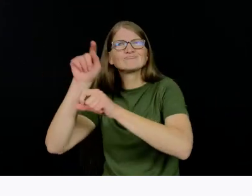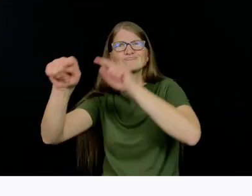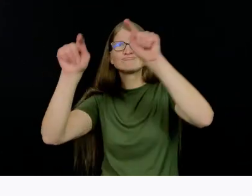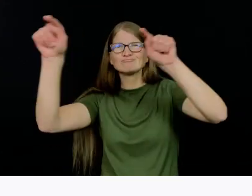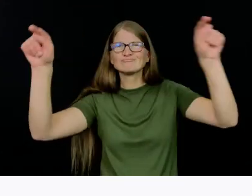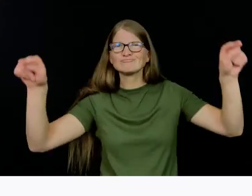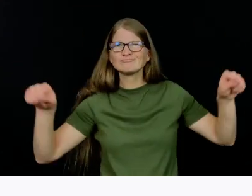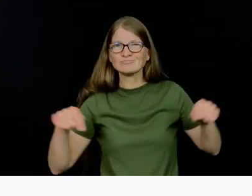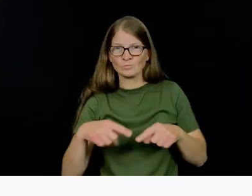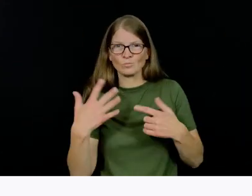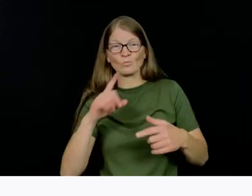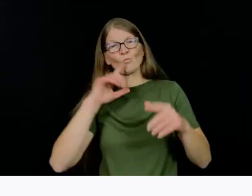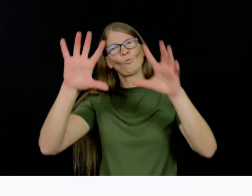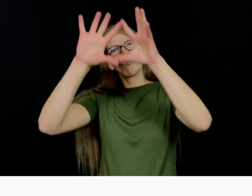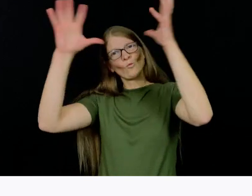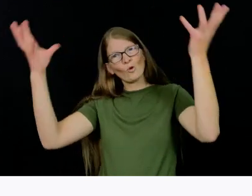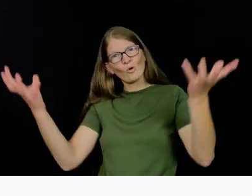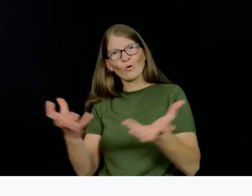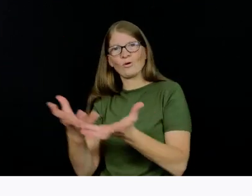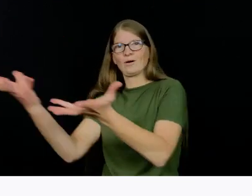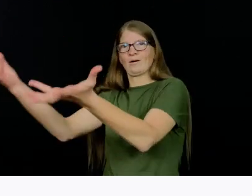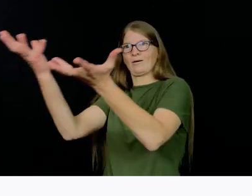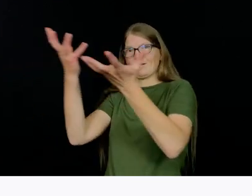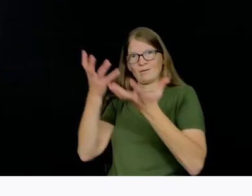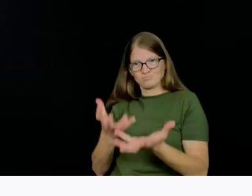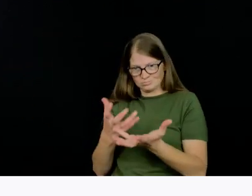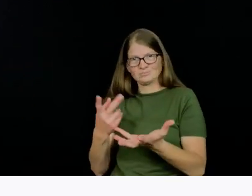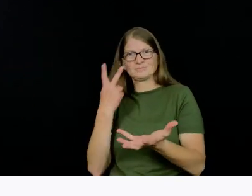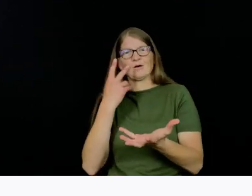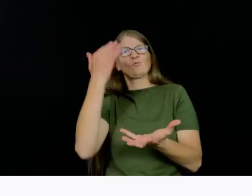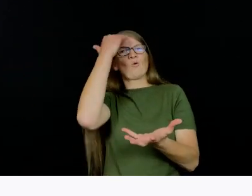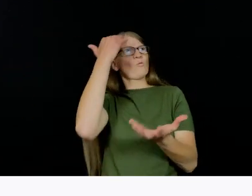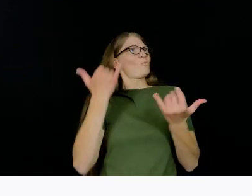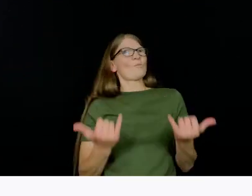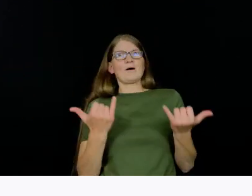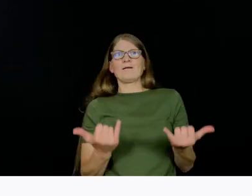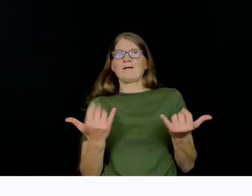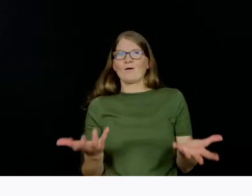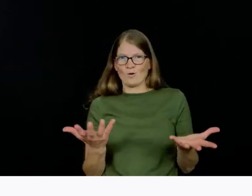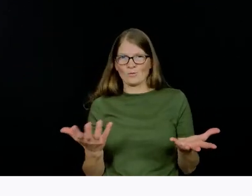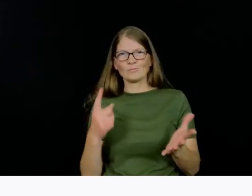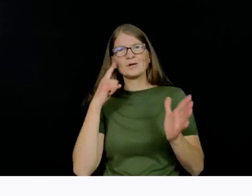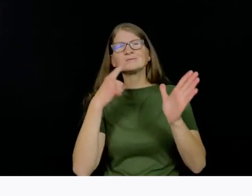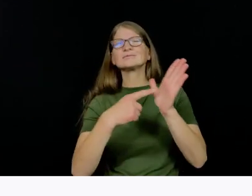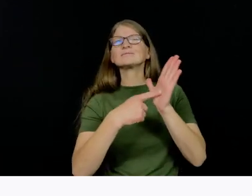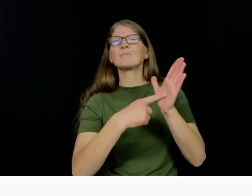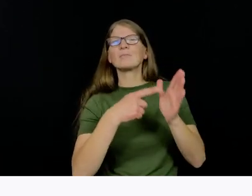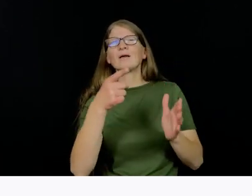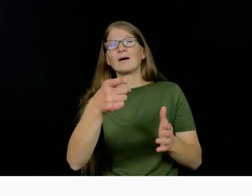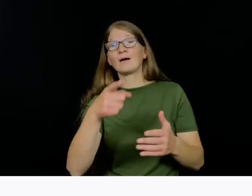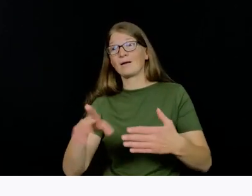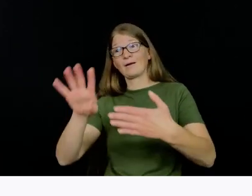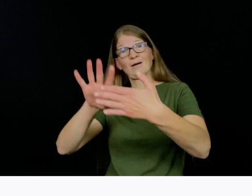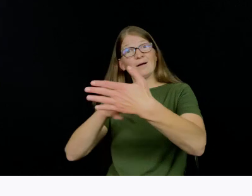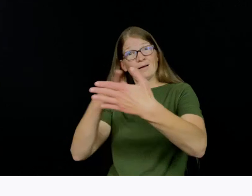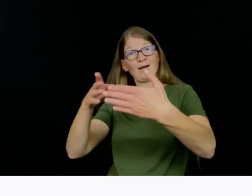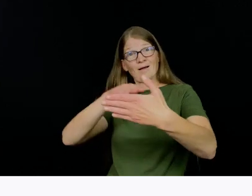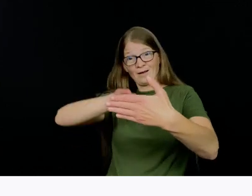لمساعدة الناس هي مؤشرات الازدحام على بحث وخرائط Google يمكنكم رؤية أوقات الذروة